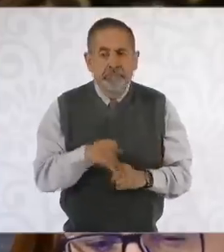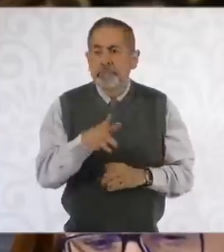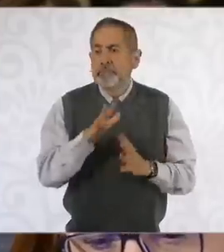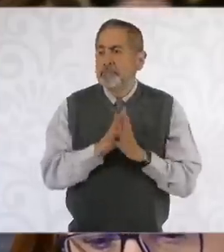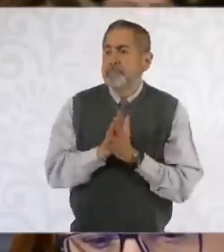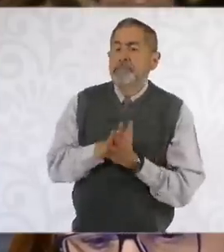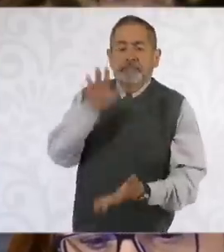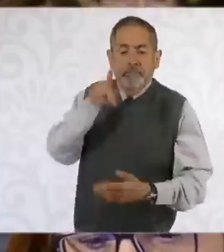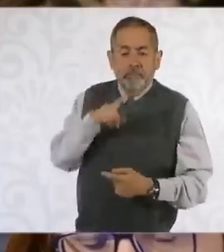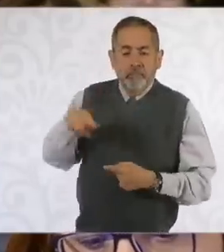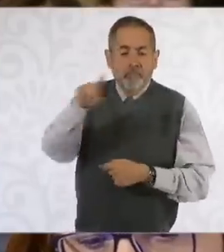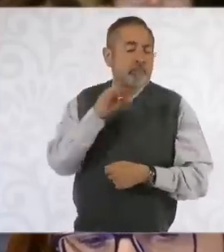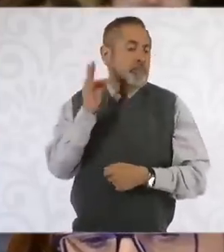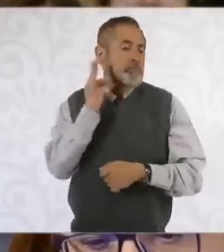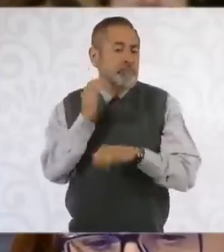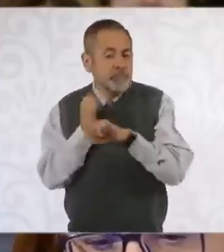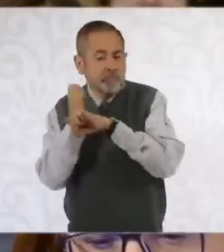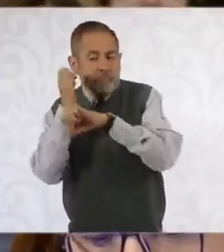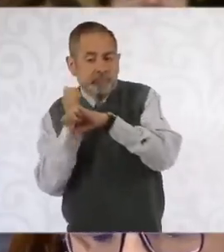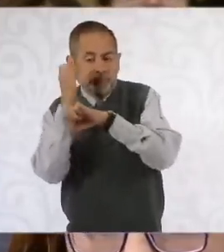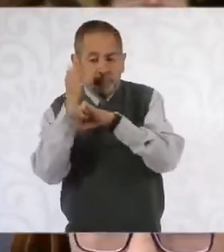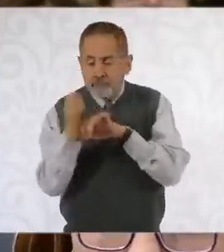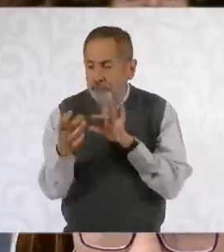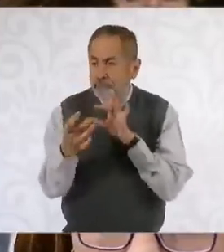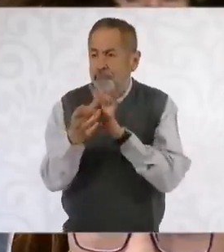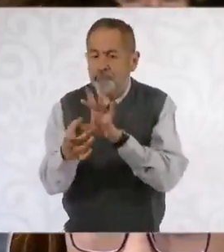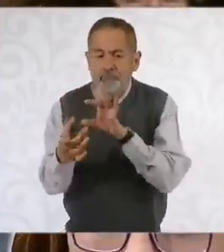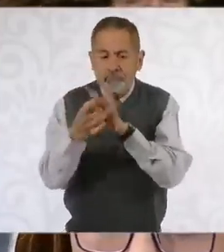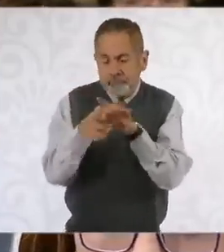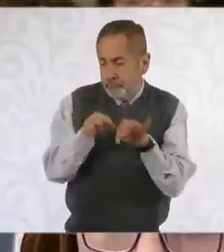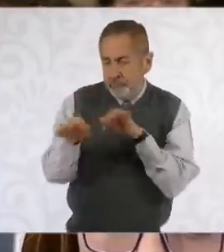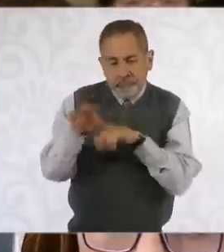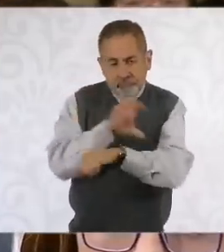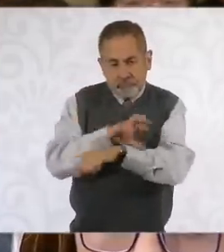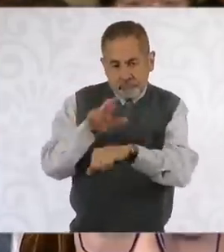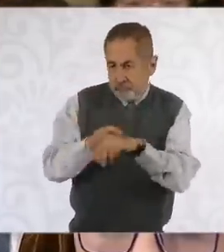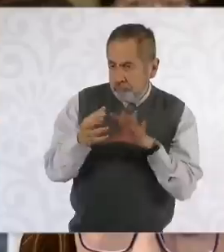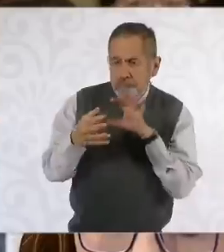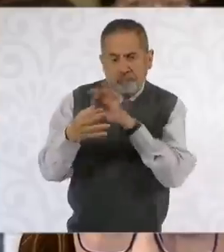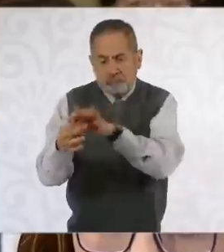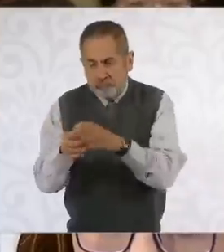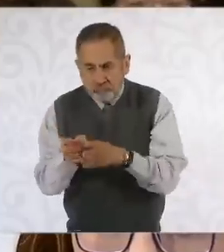fiscalías estatales porque Bueno pues el trabajo tiene que ser de esa manera son las vías el punto